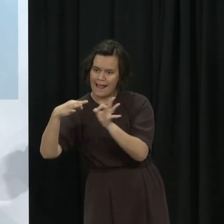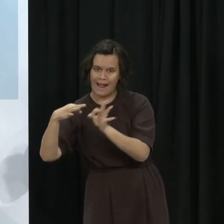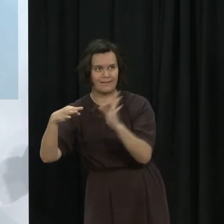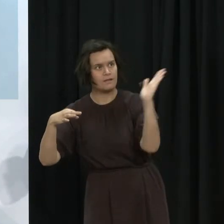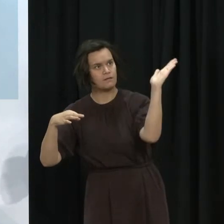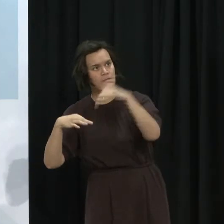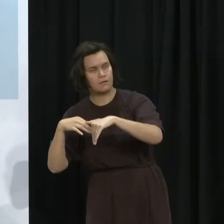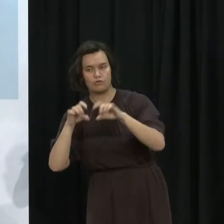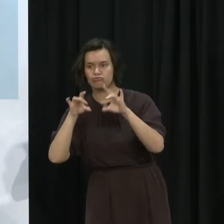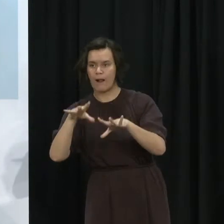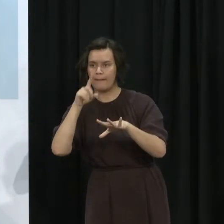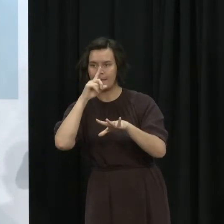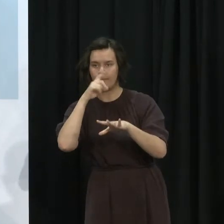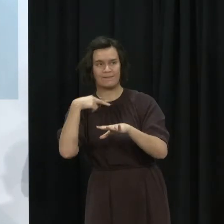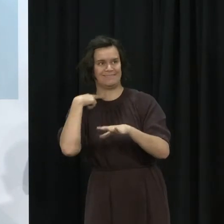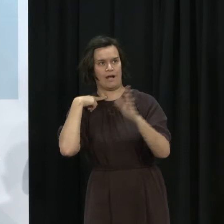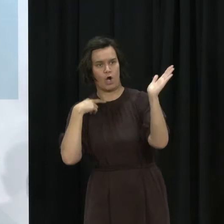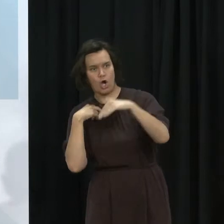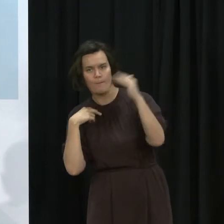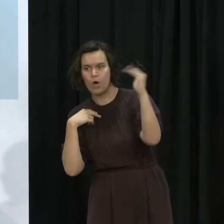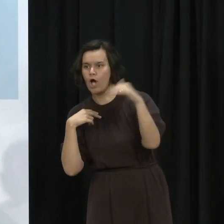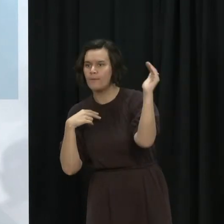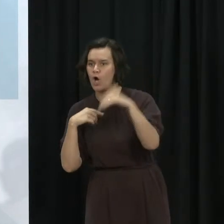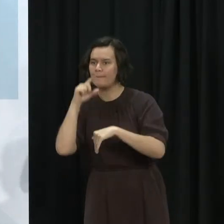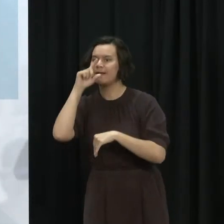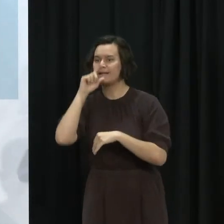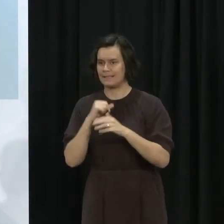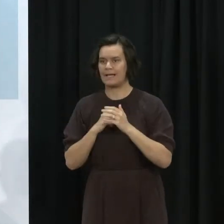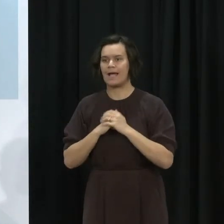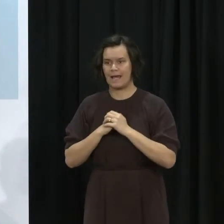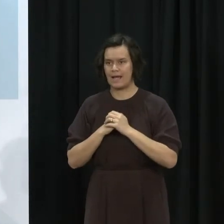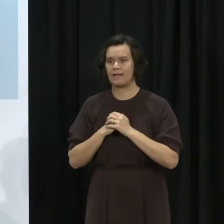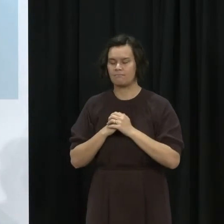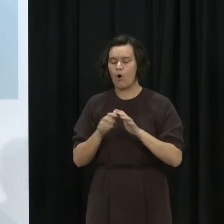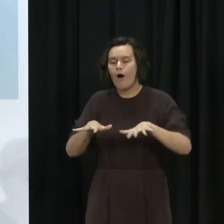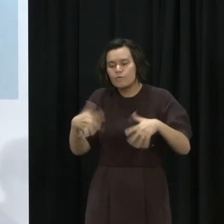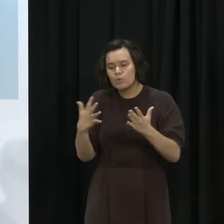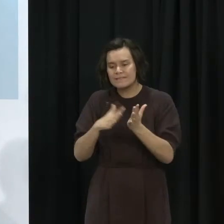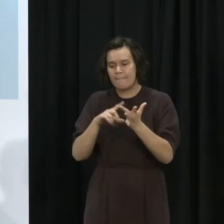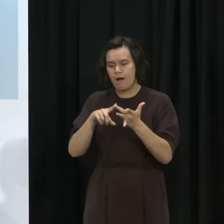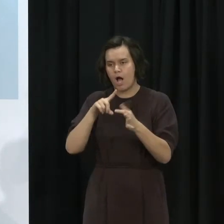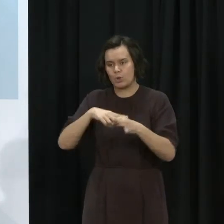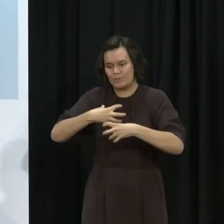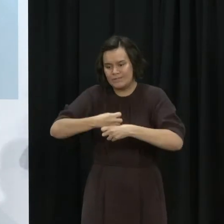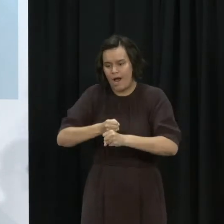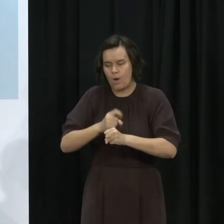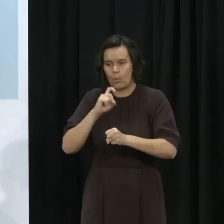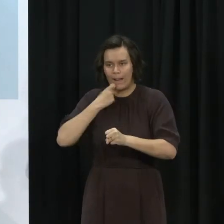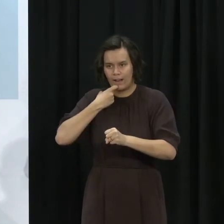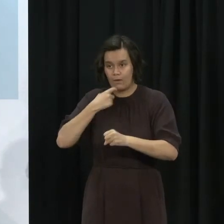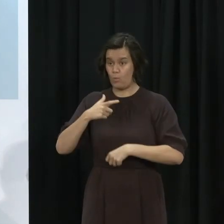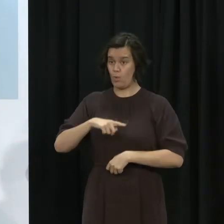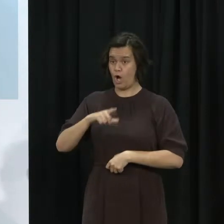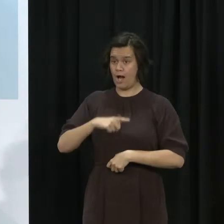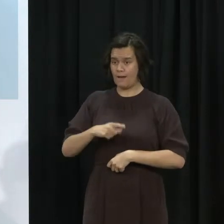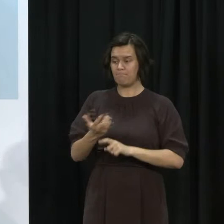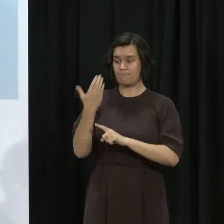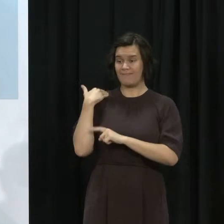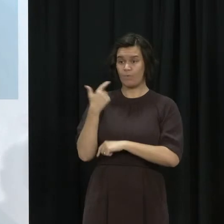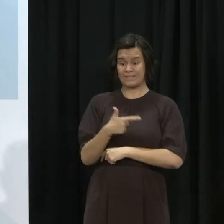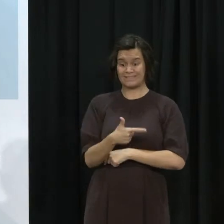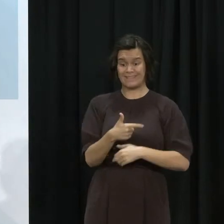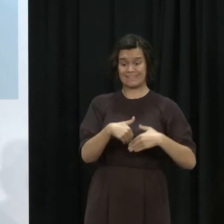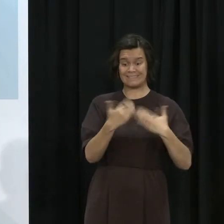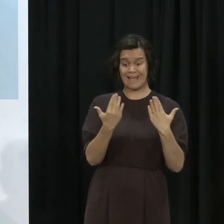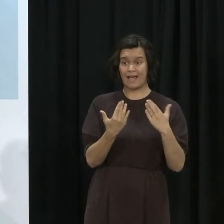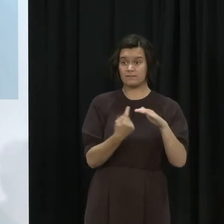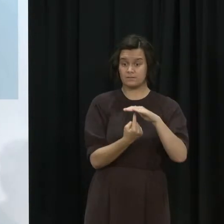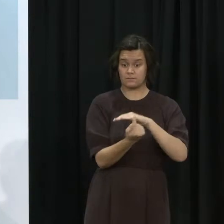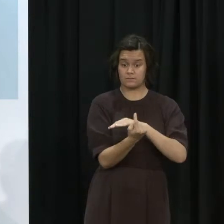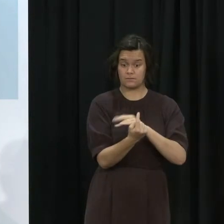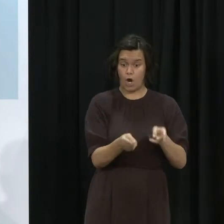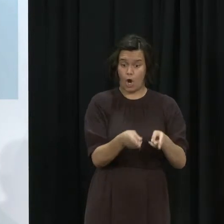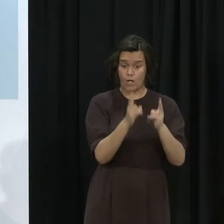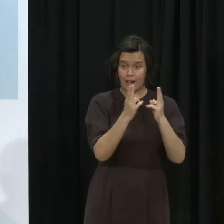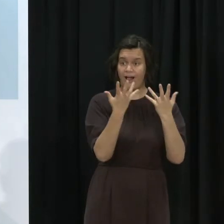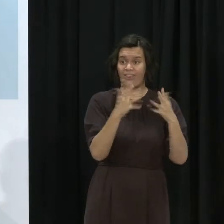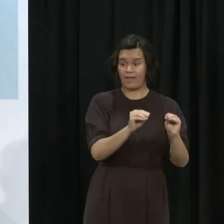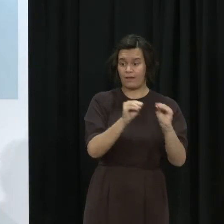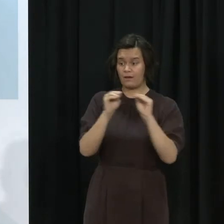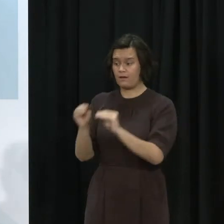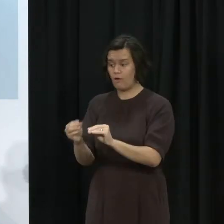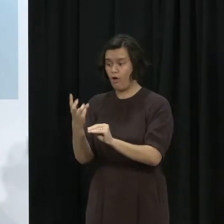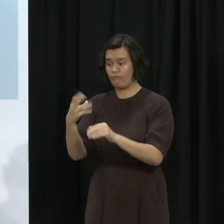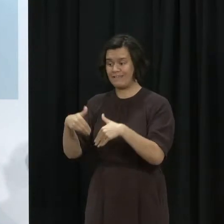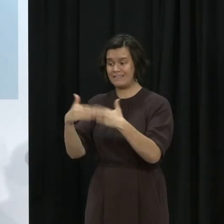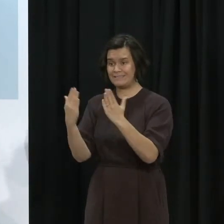taima. Ka nui te pehanga ka